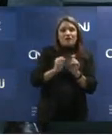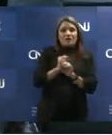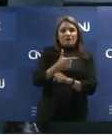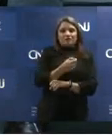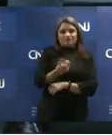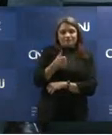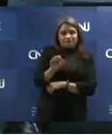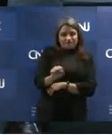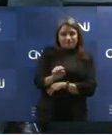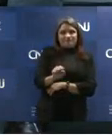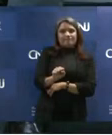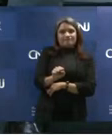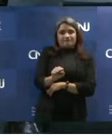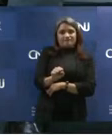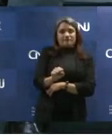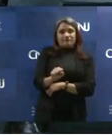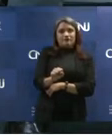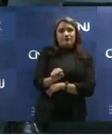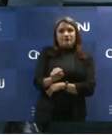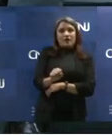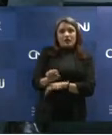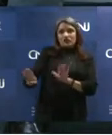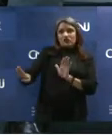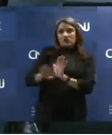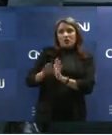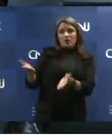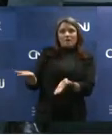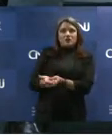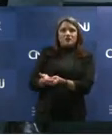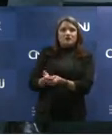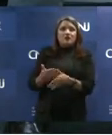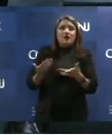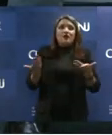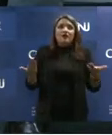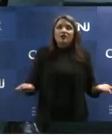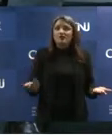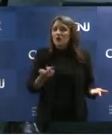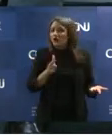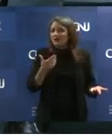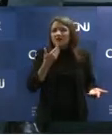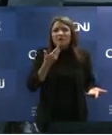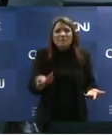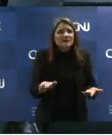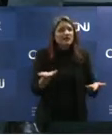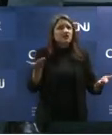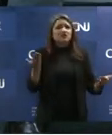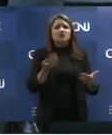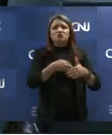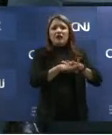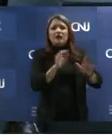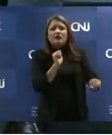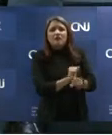E não houve excelências. Pedido de arquivamento ou de liberdade provisória nesse período